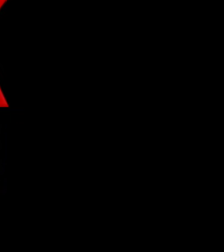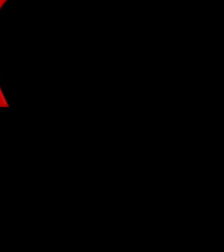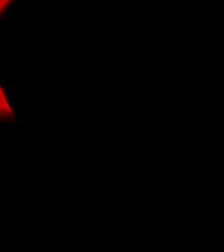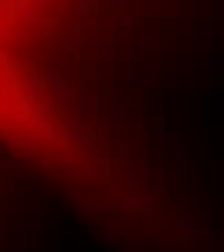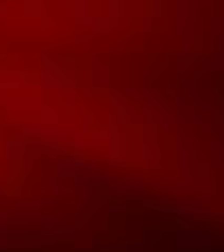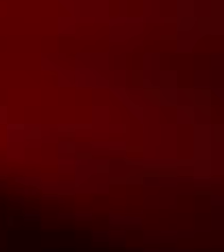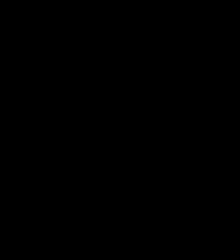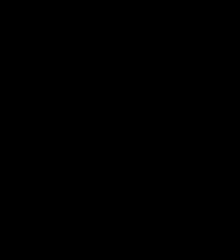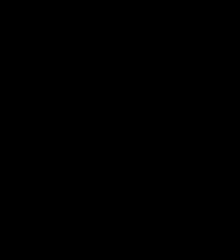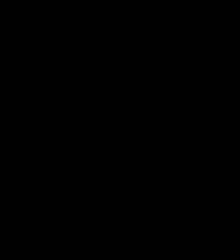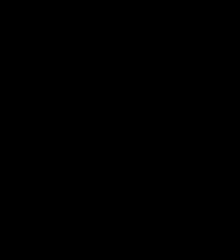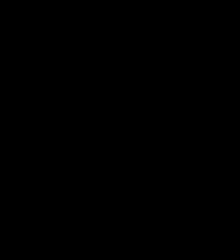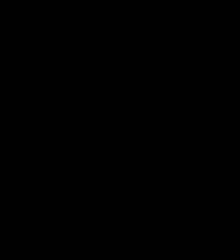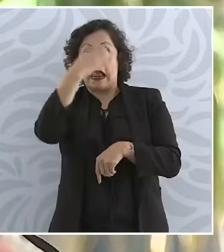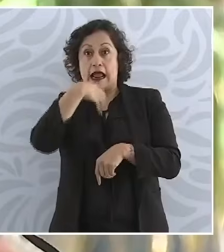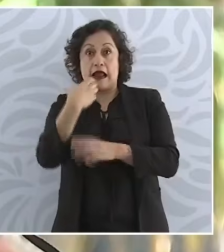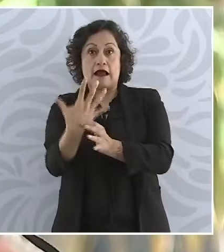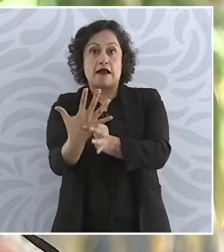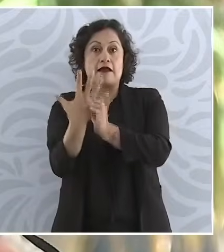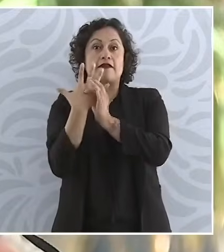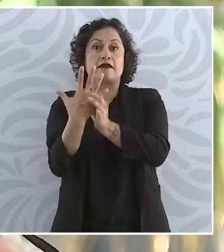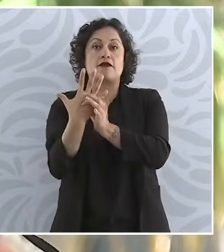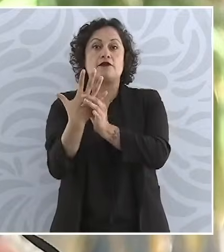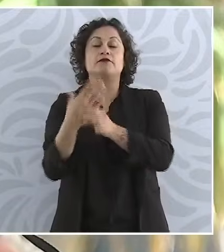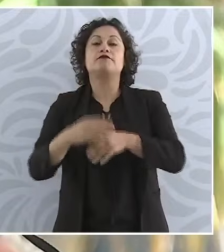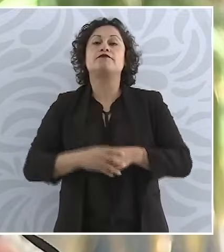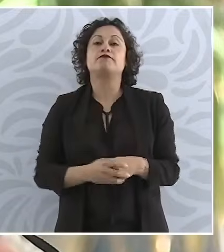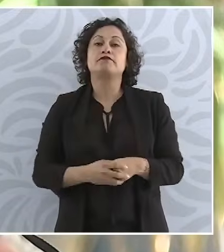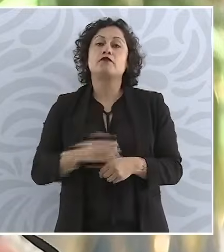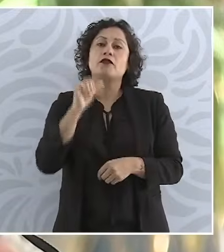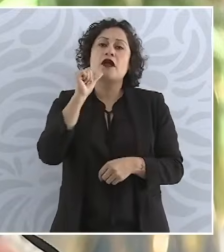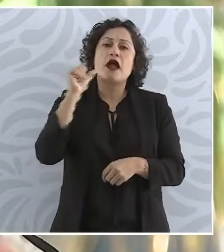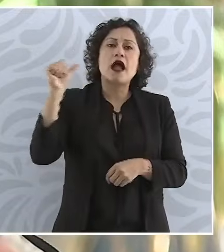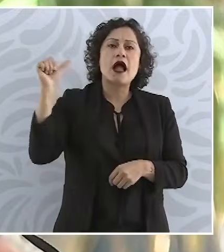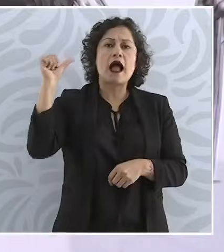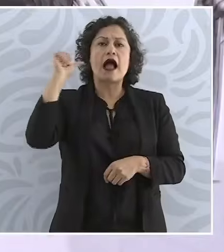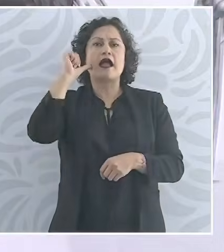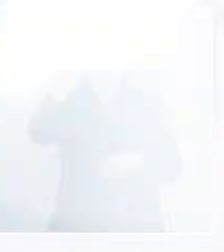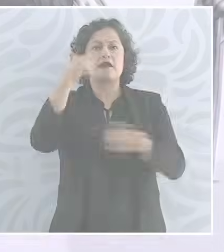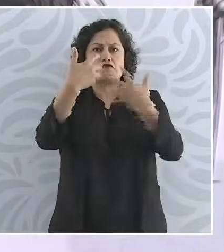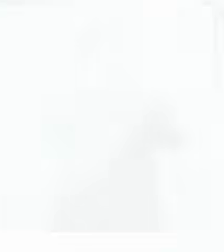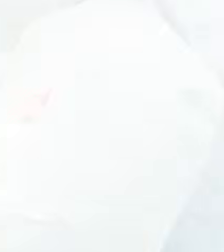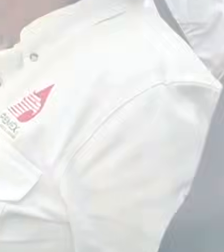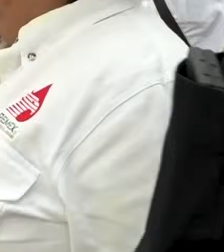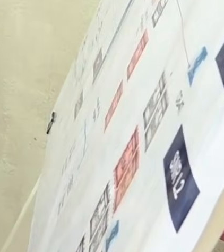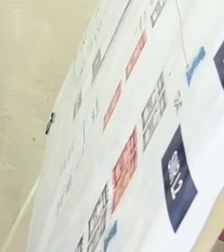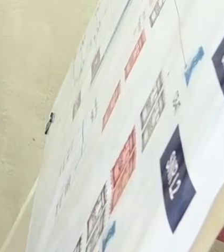[Música] [Aplausos] la presidenta de México Claudia sheinbaum anunció que petróleos mexicanos